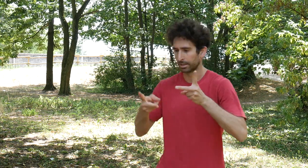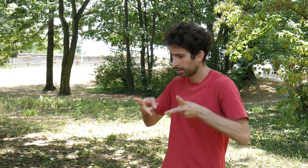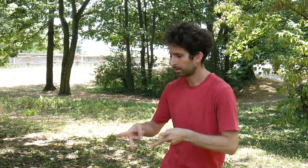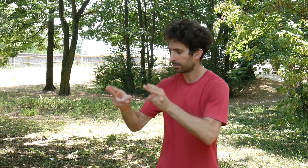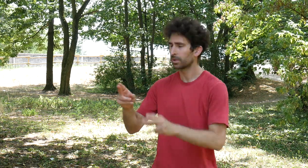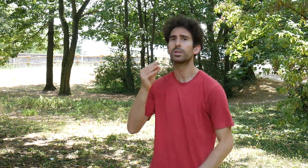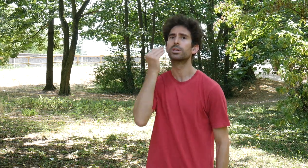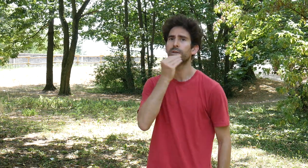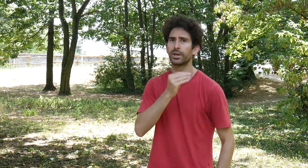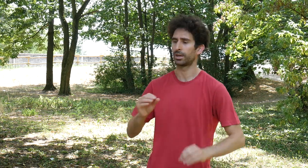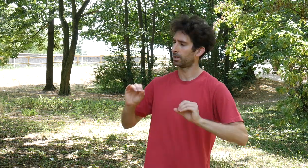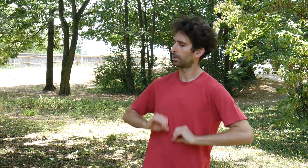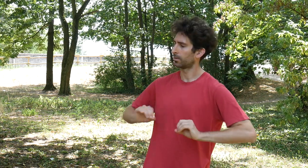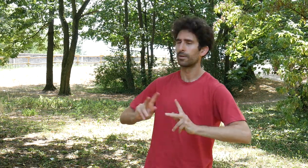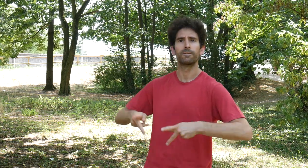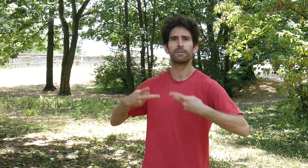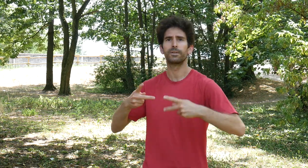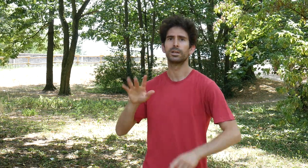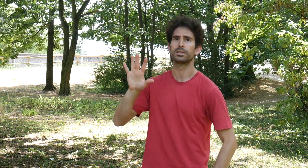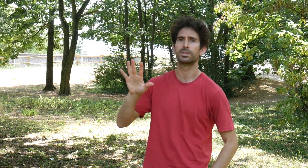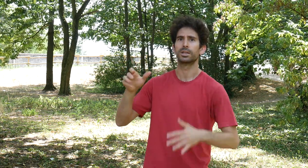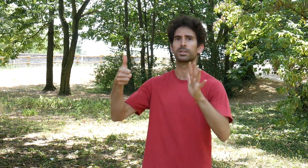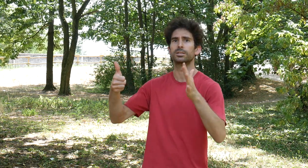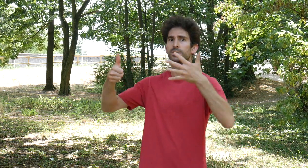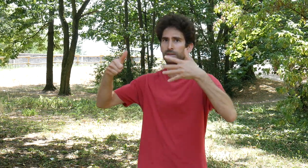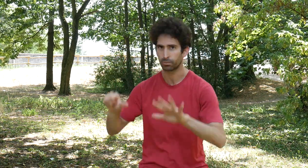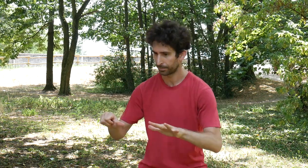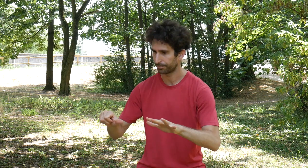En hiver, elles vivent 5 à 6 mois.